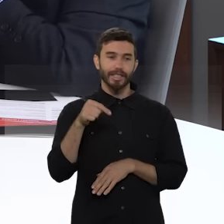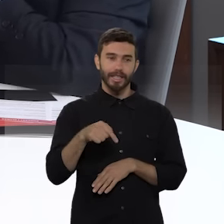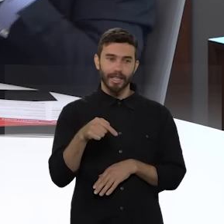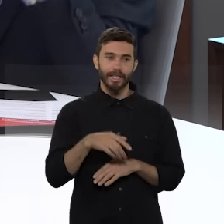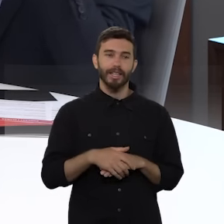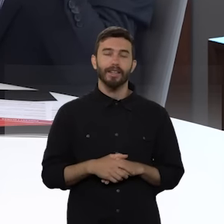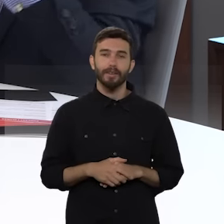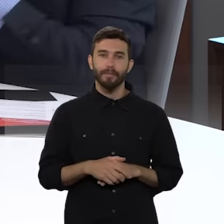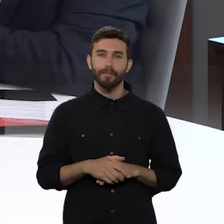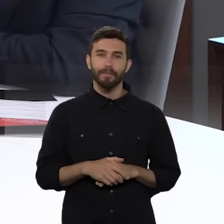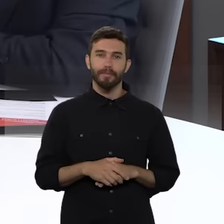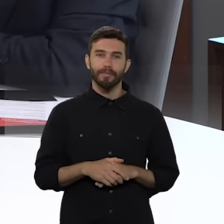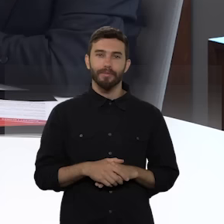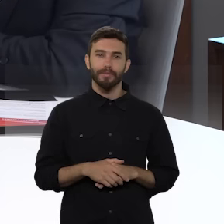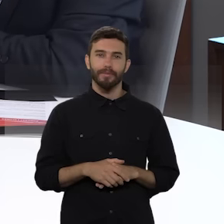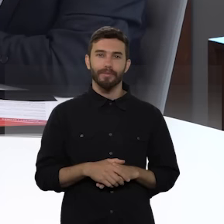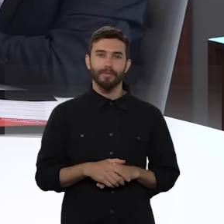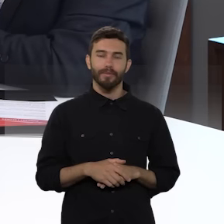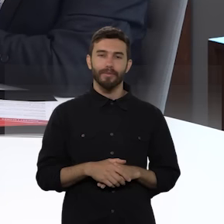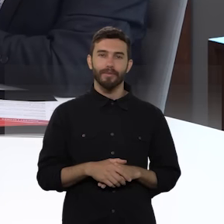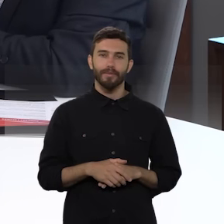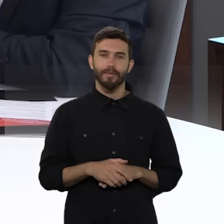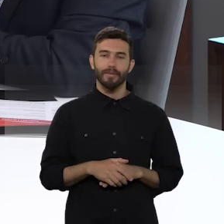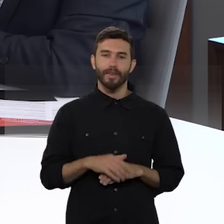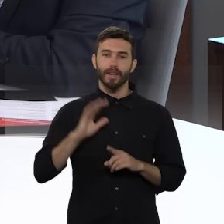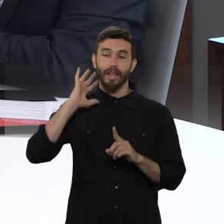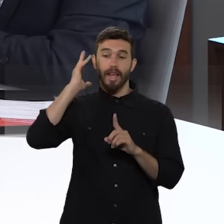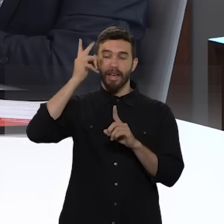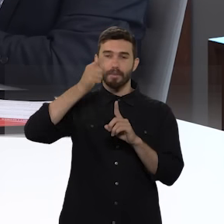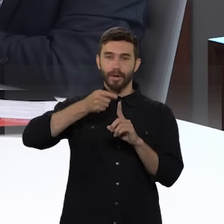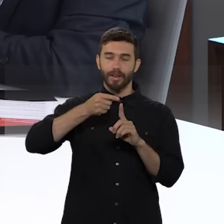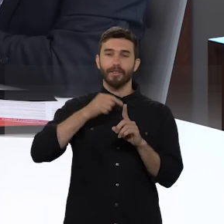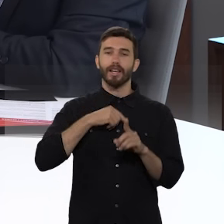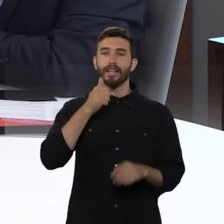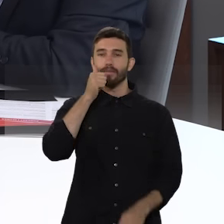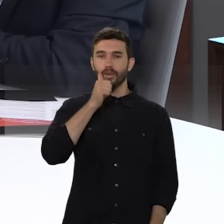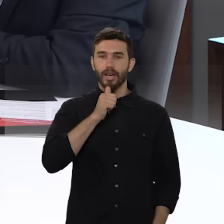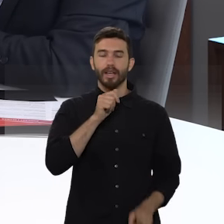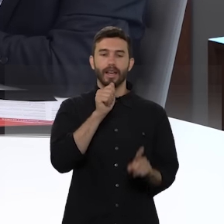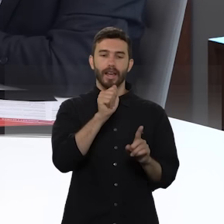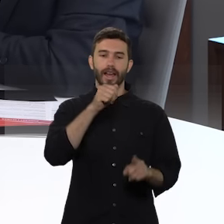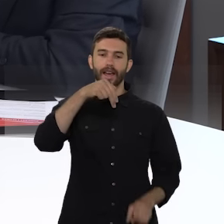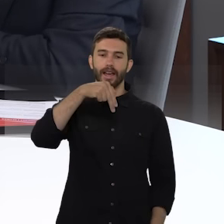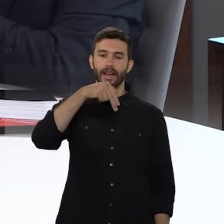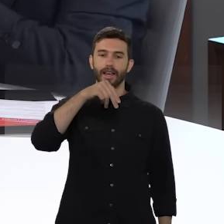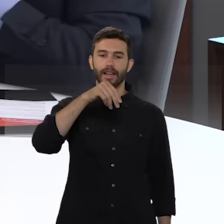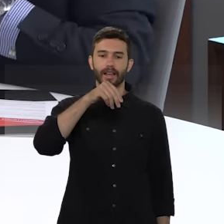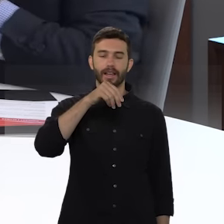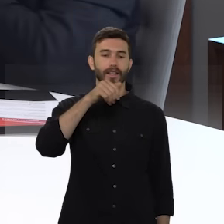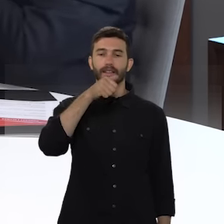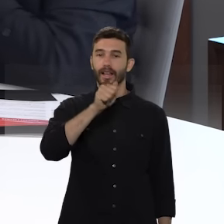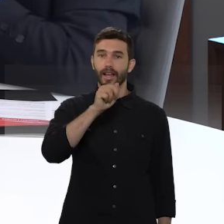veio agora com você me falando, é a biografia da Aretha Franklin, que está no... Sim, Aretha Franklin. A rainha do soul music,